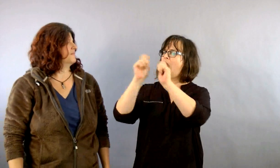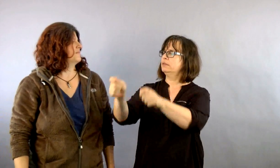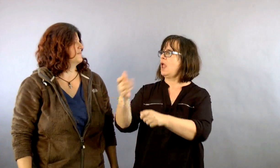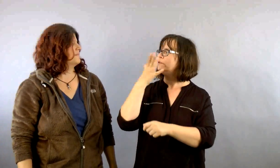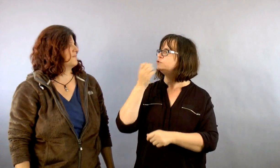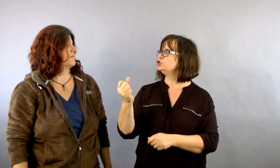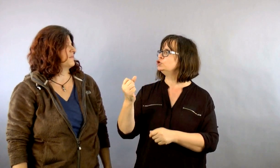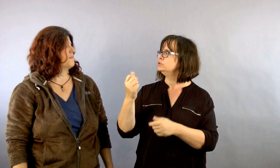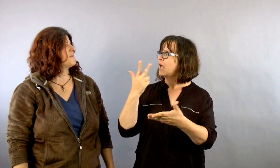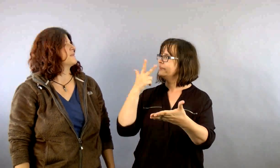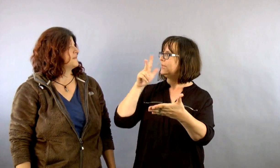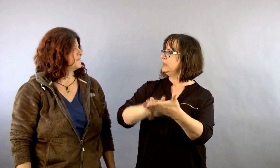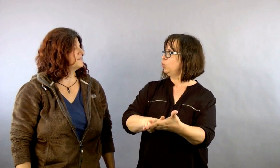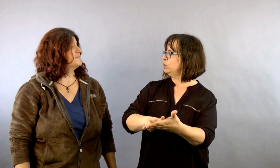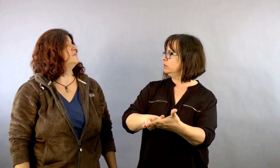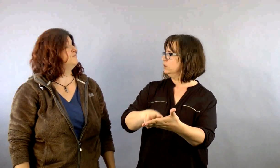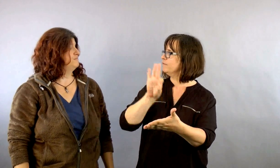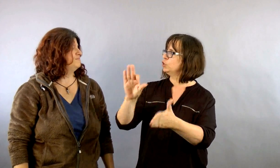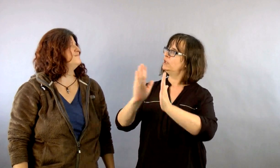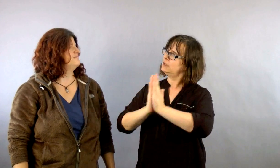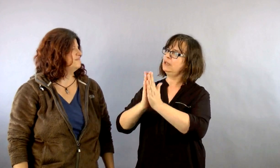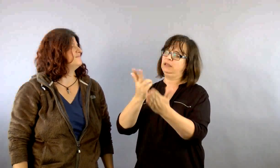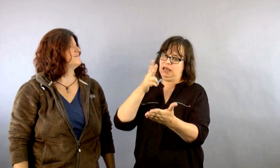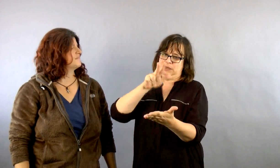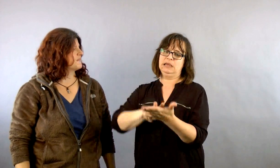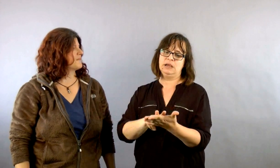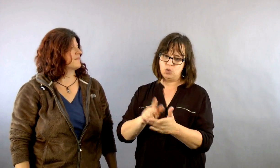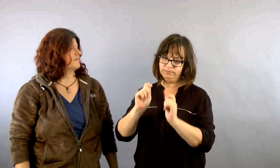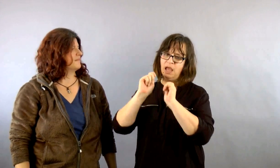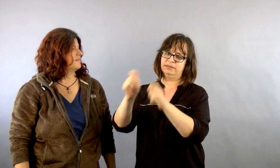die kirchliche Anerkennung beantragt.